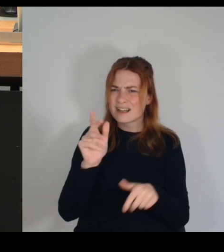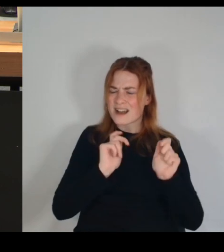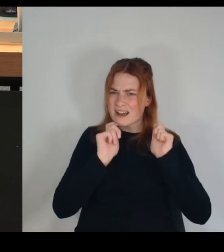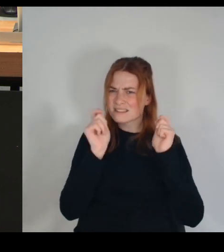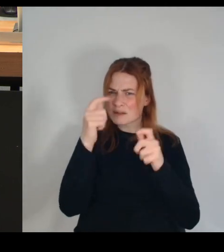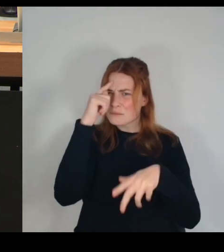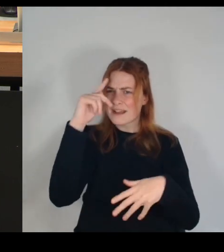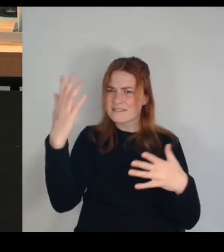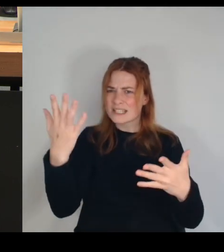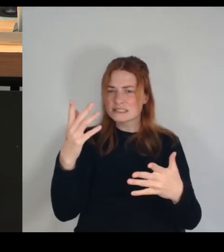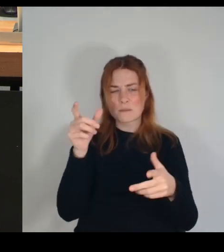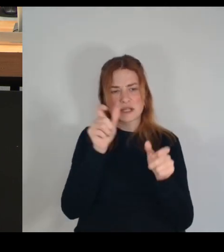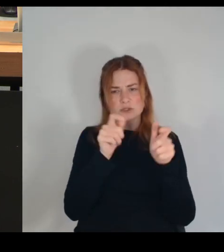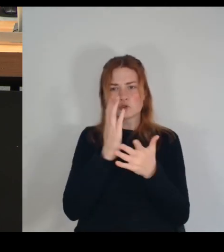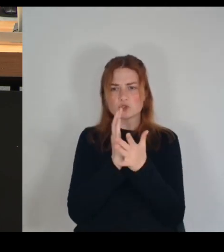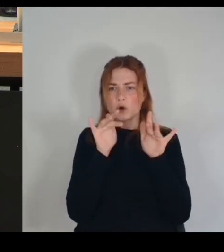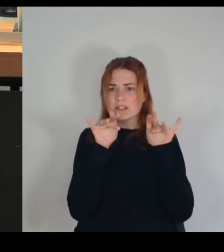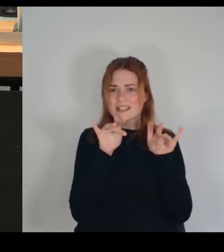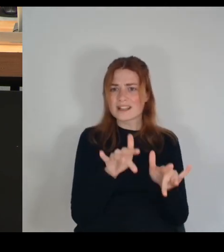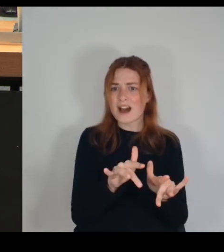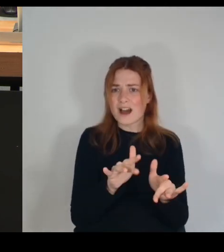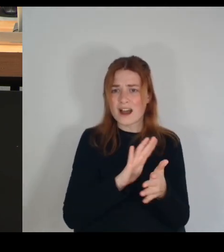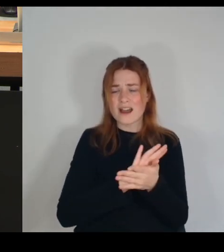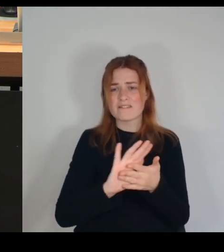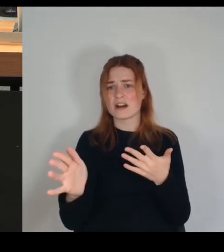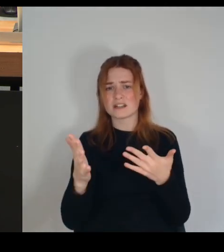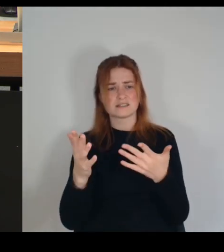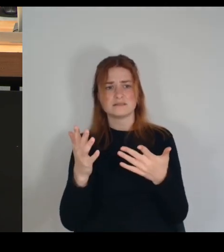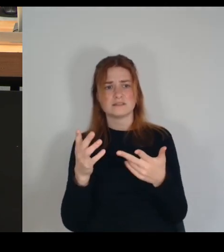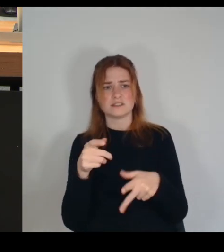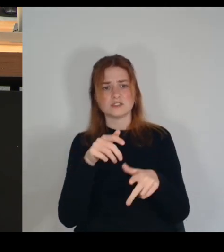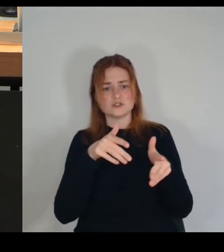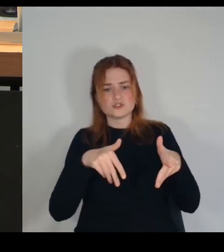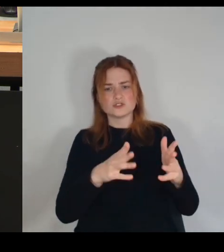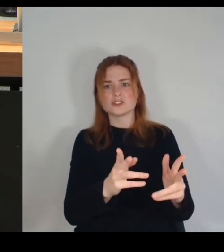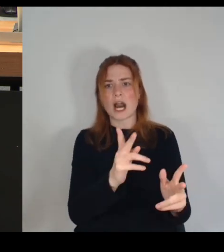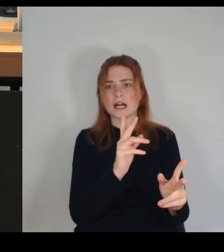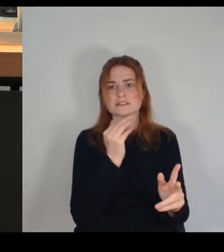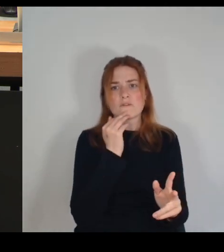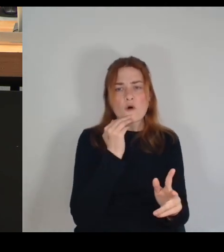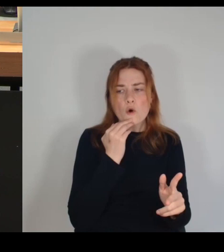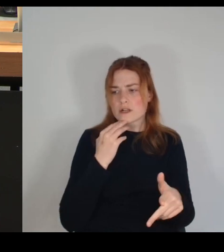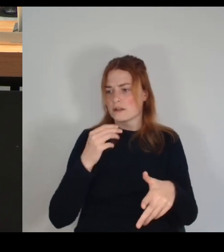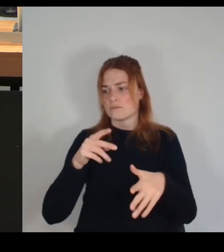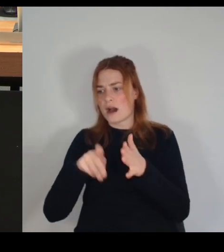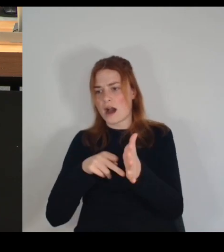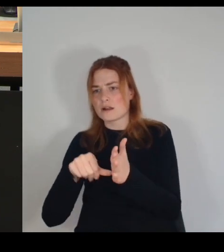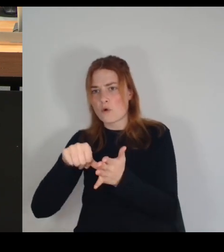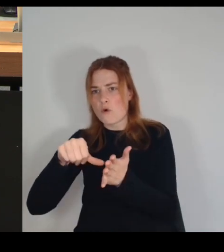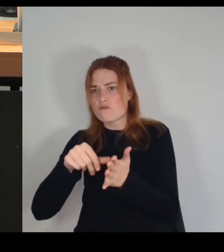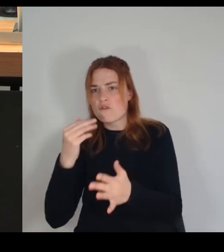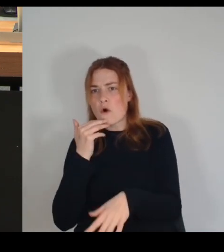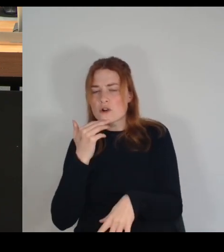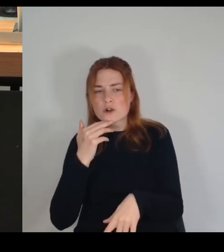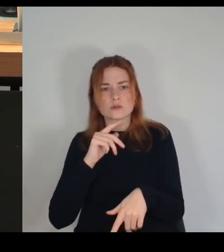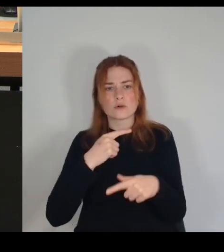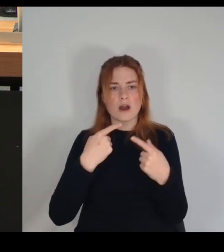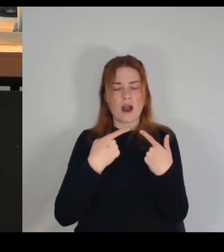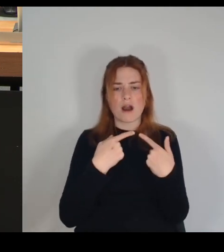Häusern, auf Bahnhöfen. Und natürlich sagen alle anderen Menschen die davon möglicherweise im Moment nicht betroffen sind, weil sie eine Wohnung haben oder